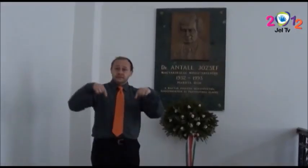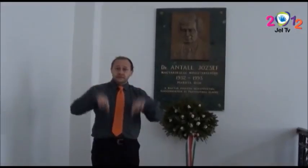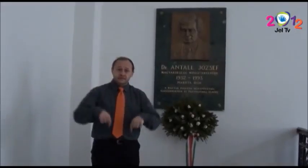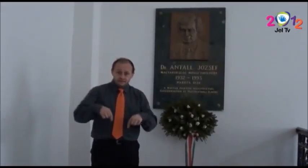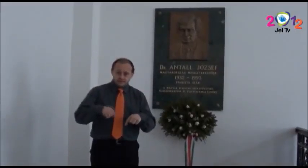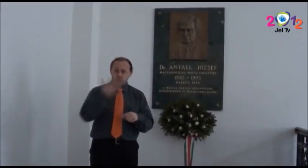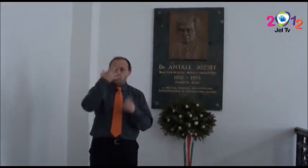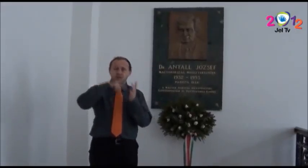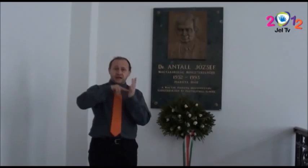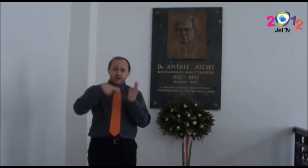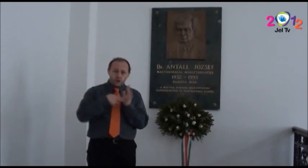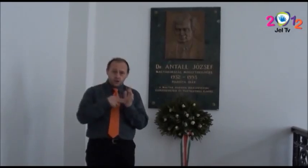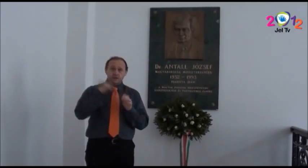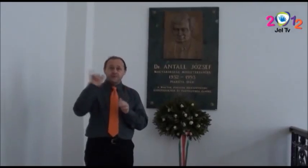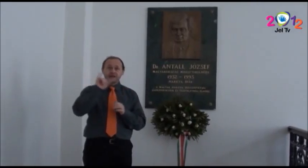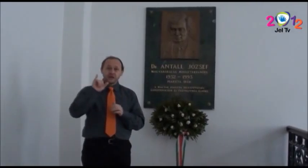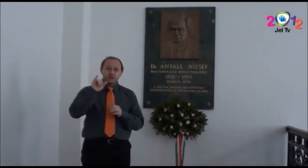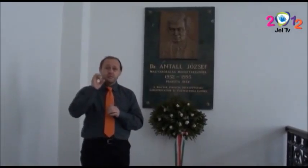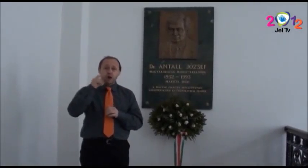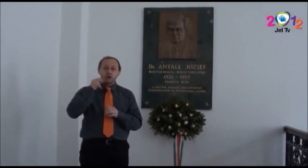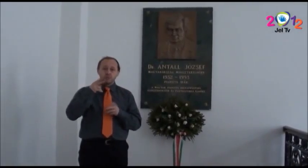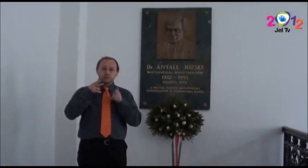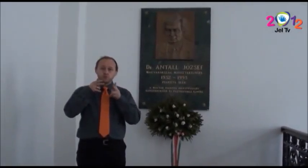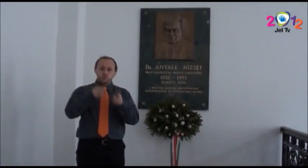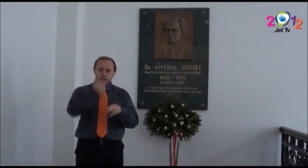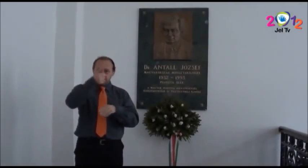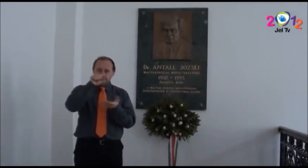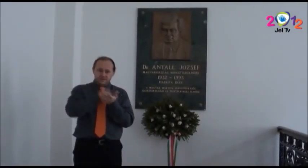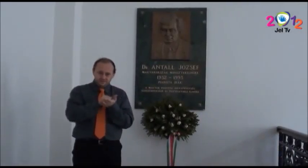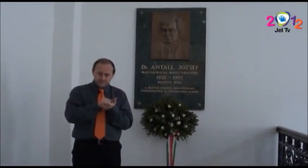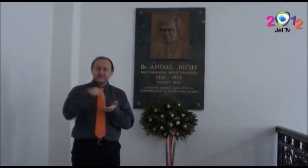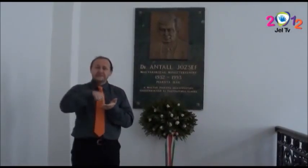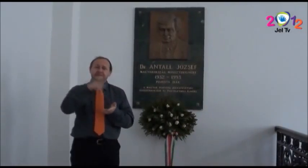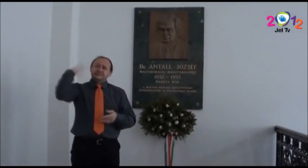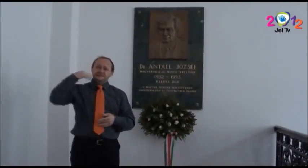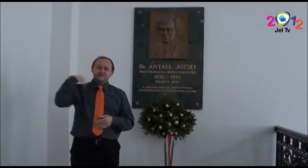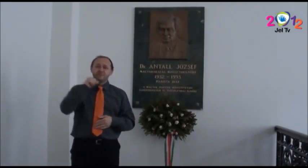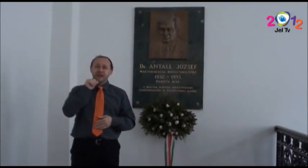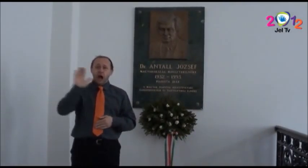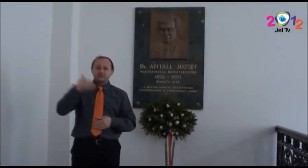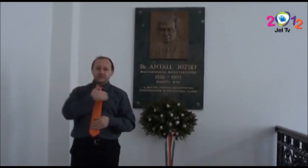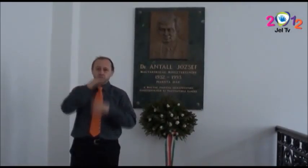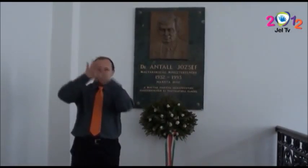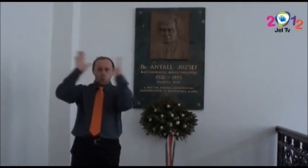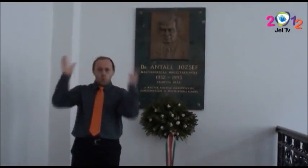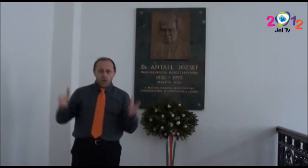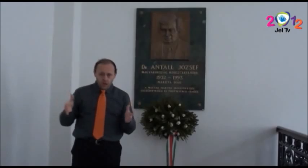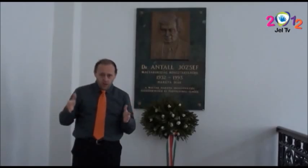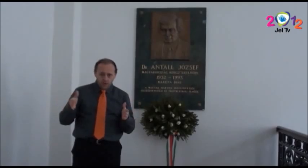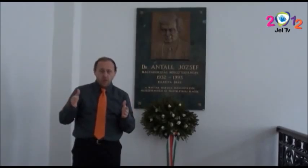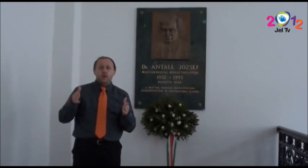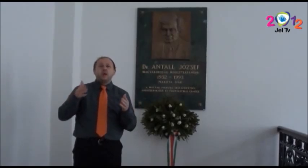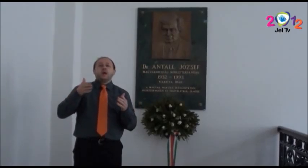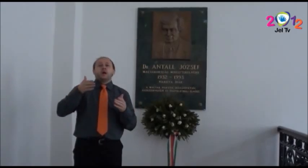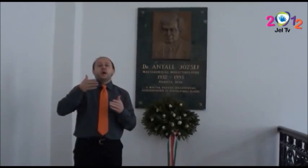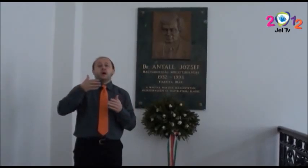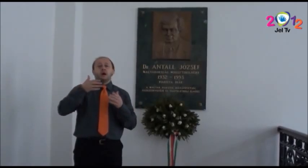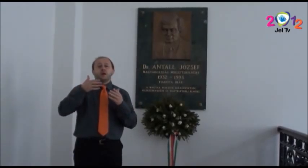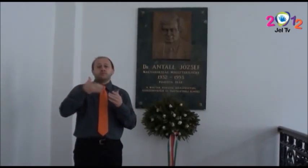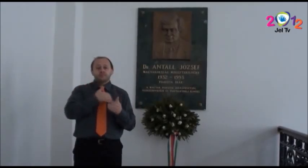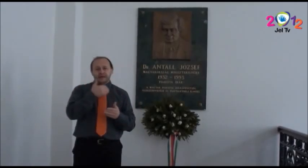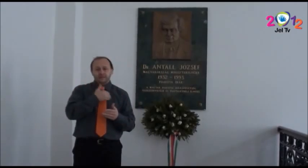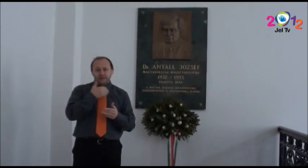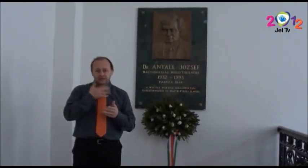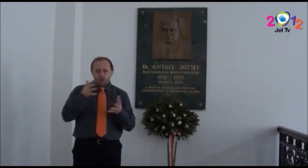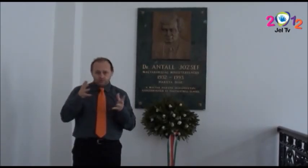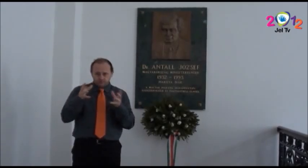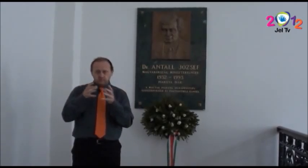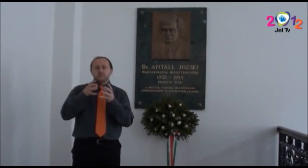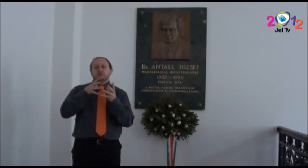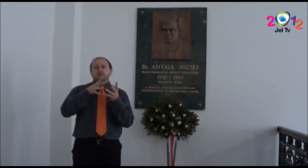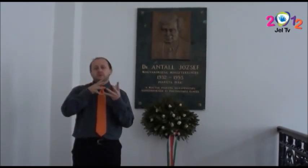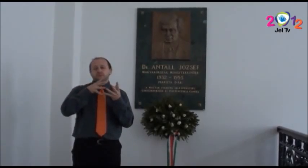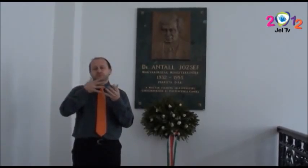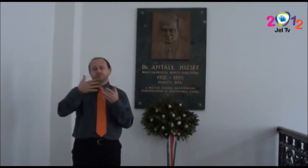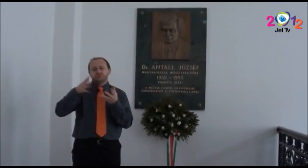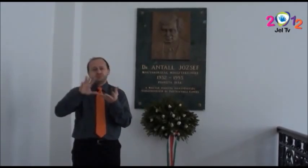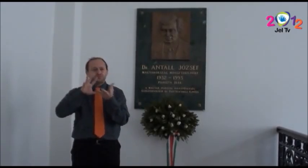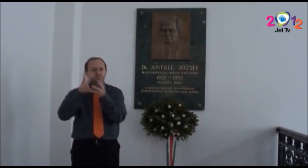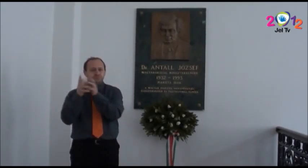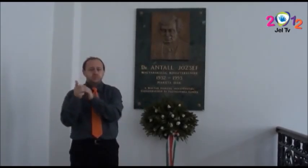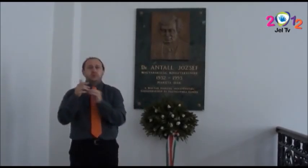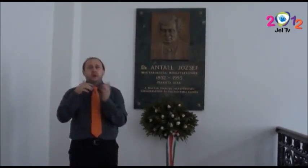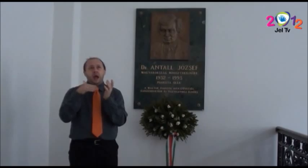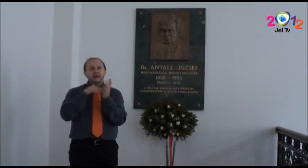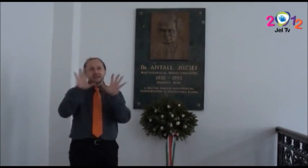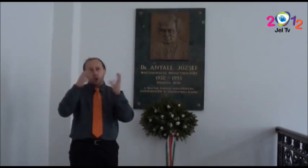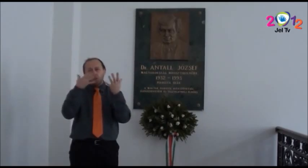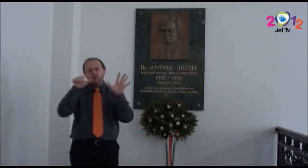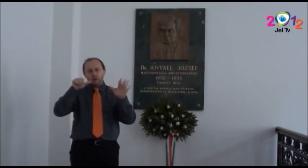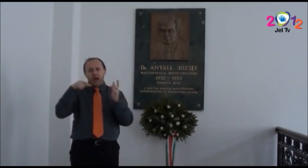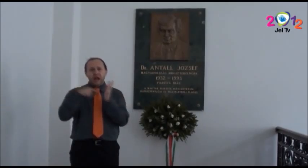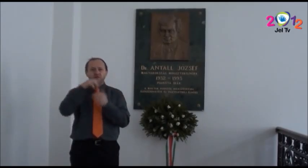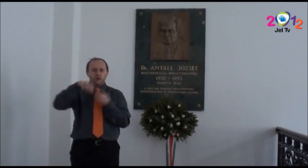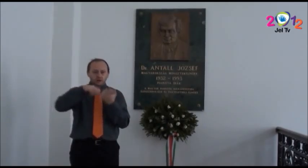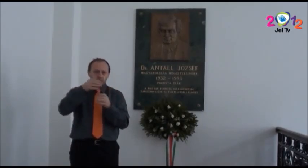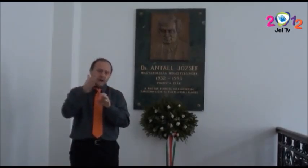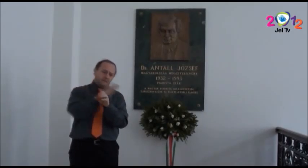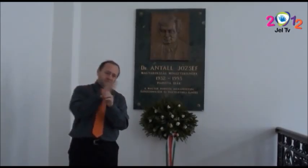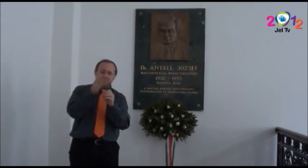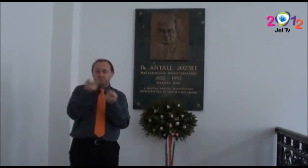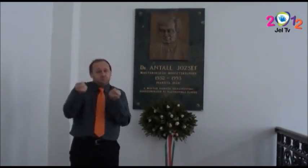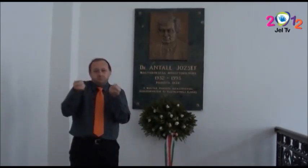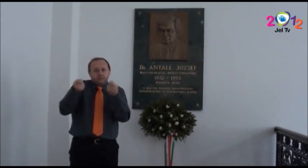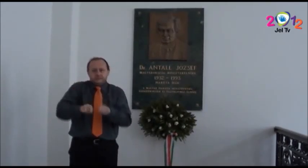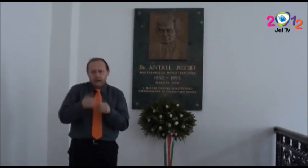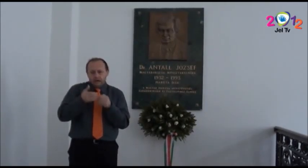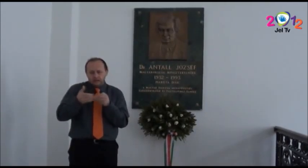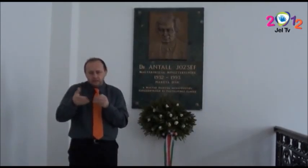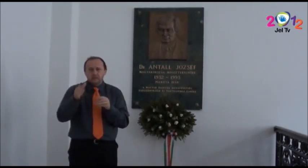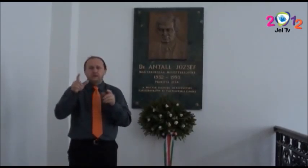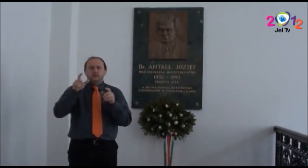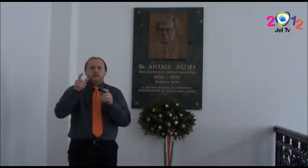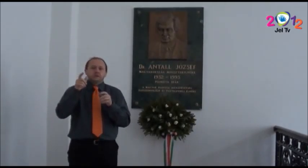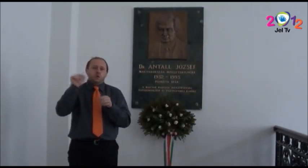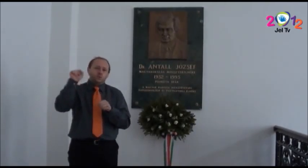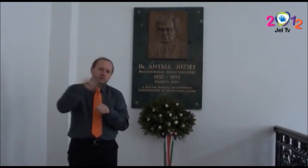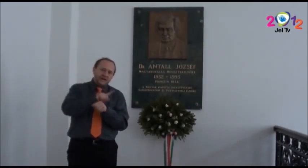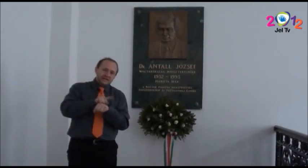Itt az V. kerületben Pesti Barnabás utca 1. számú alatt régen piarista iskola volt, gimnázium, majd 1956-ban bezárták kommunizmus alatt.